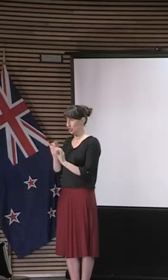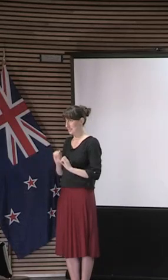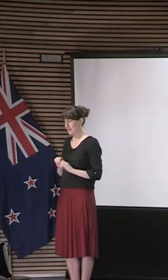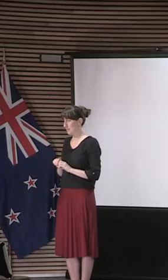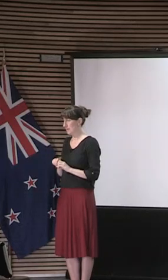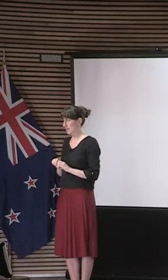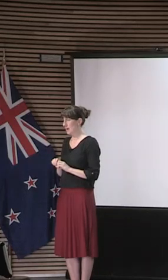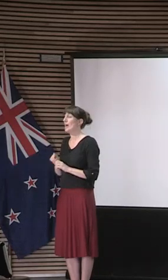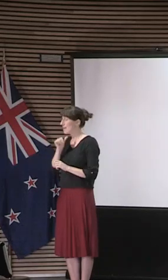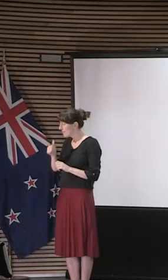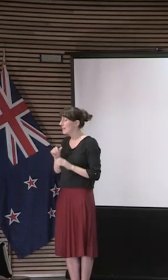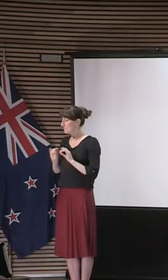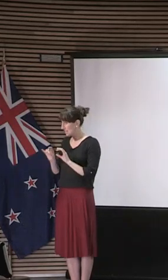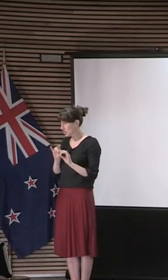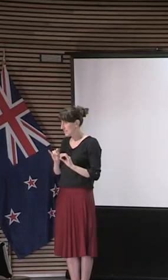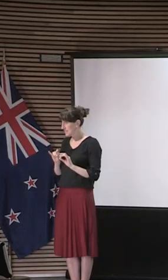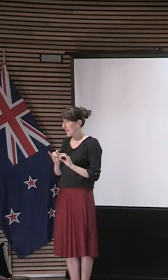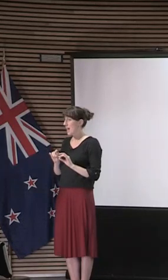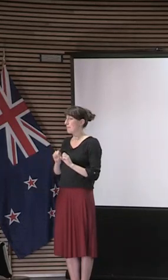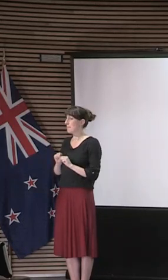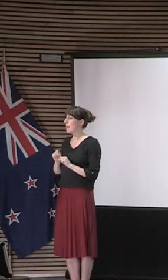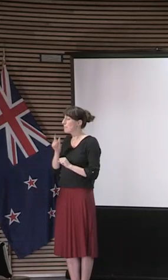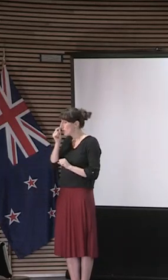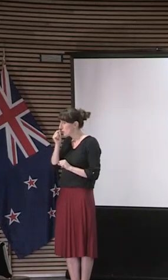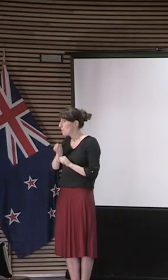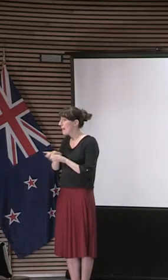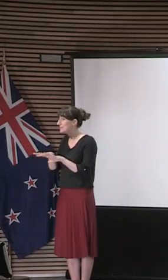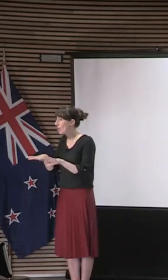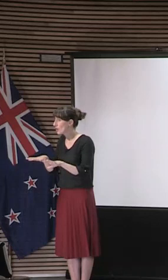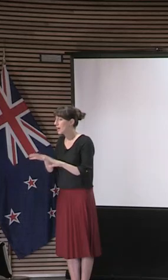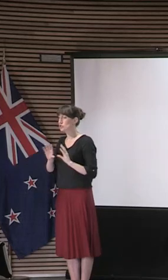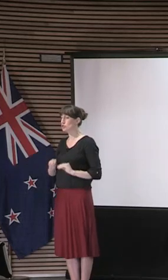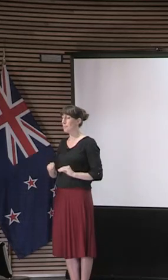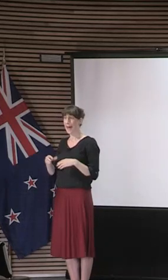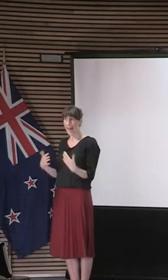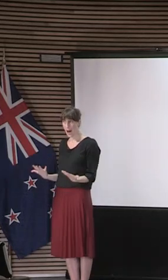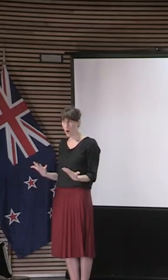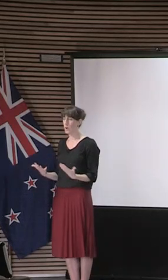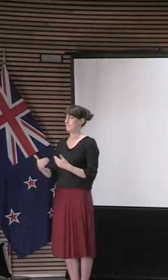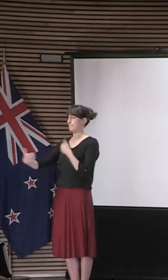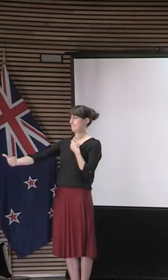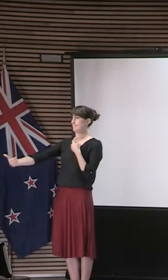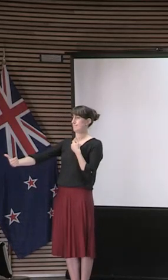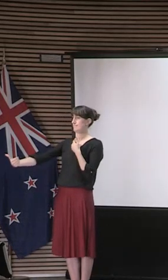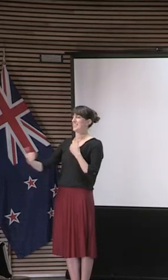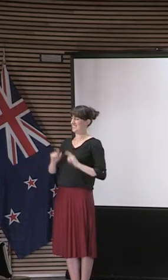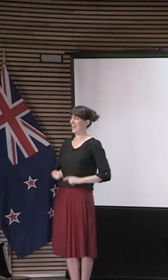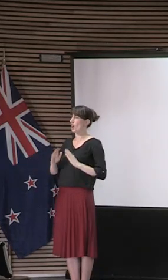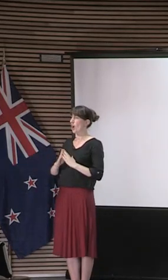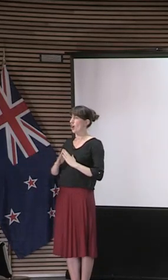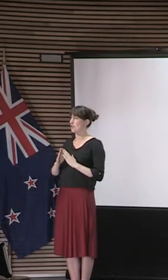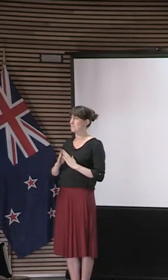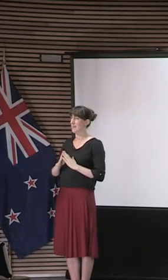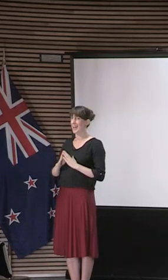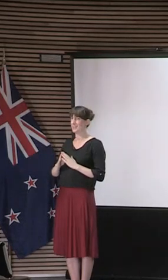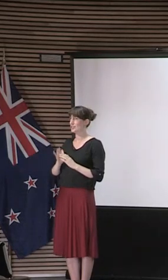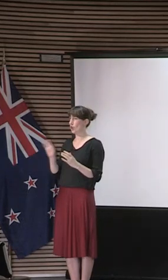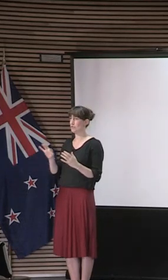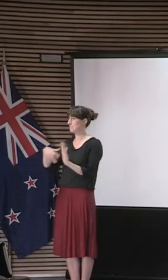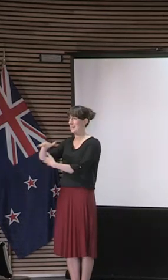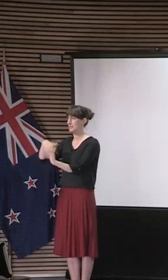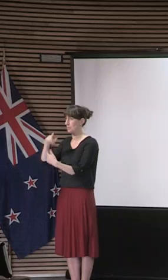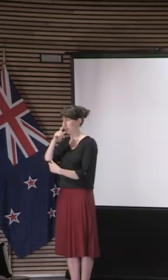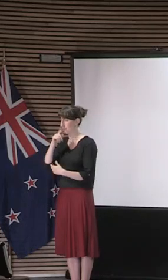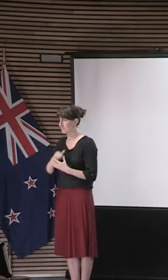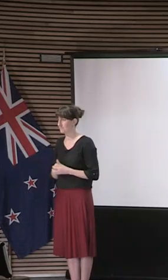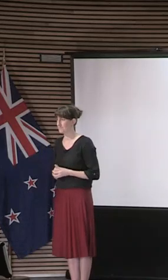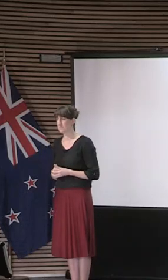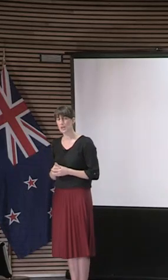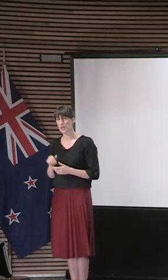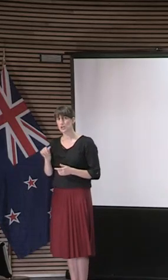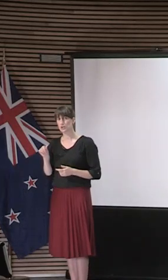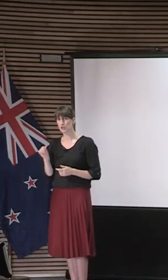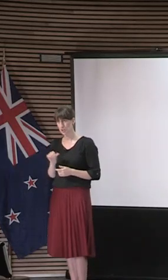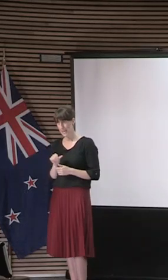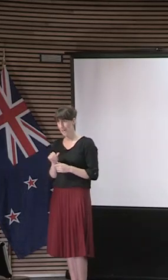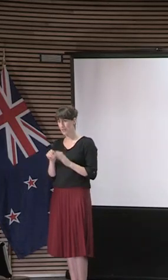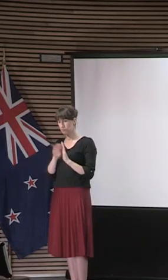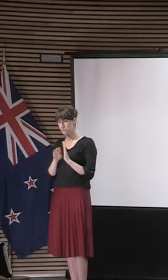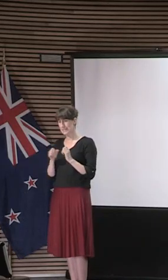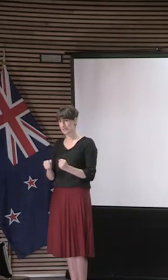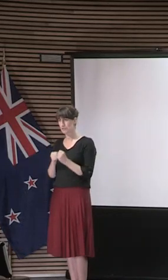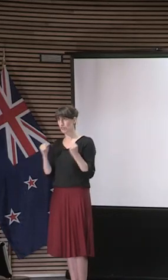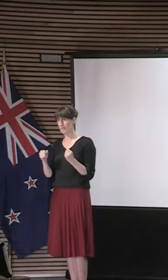te mate ururua a te tangata,